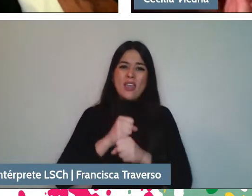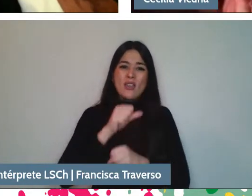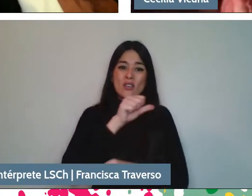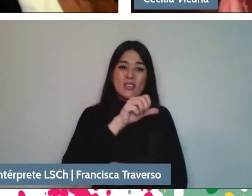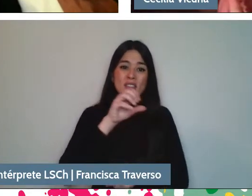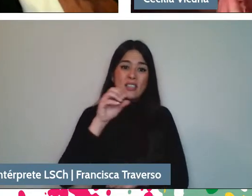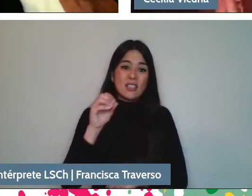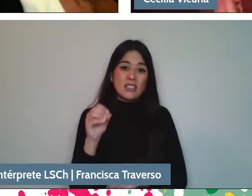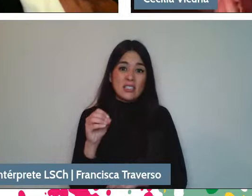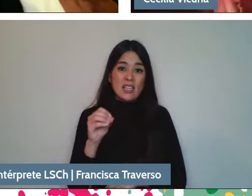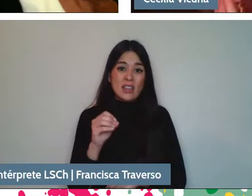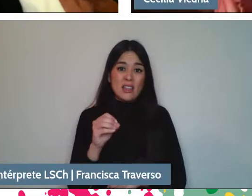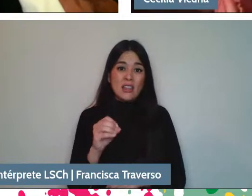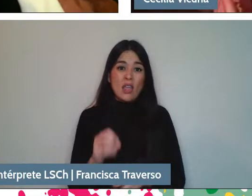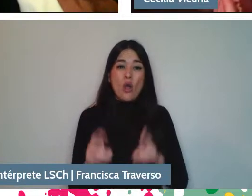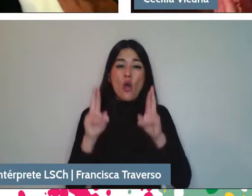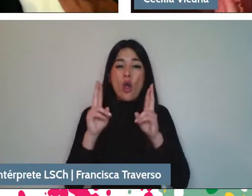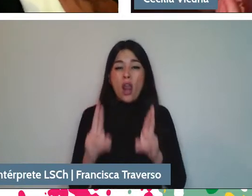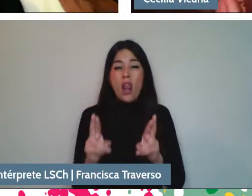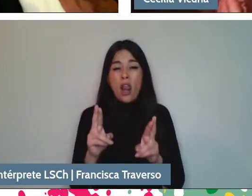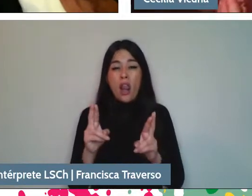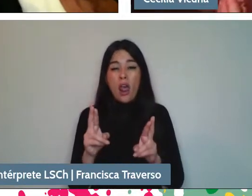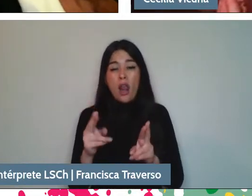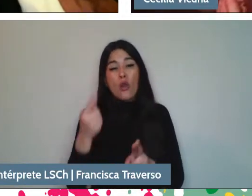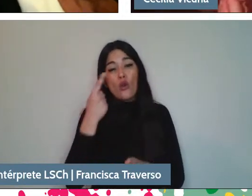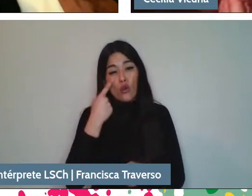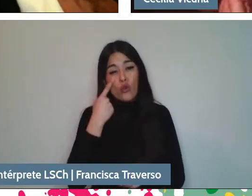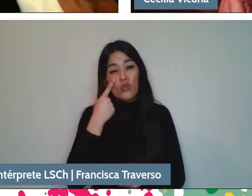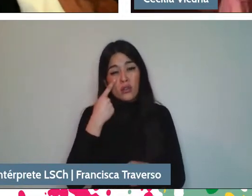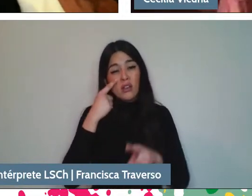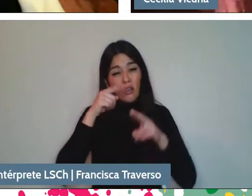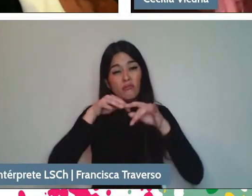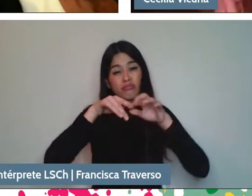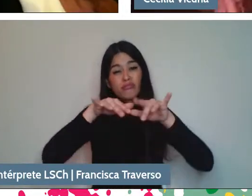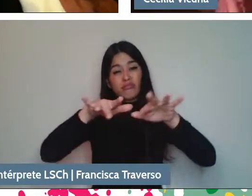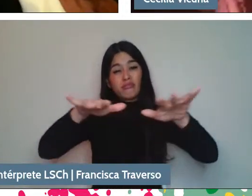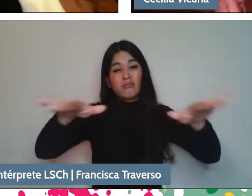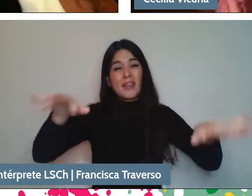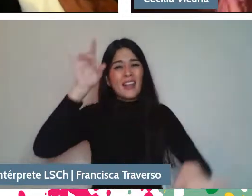Espero que algún día se conozca para que se sepa que todo ese sentimiento